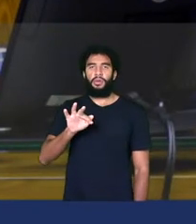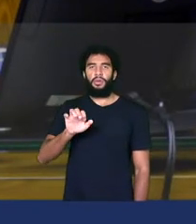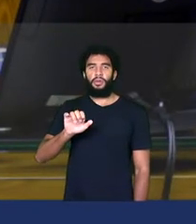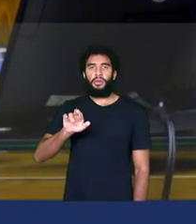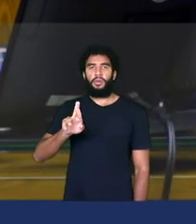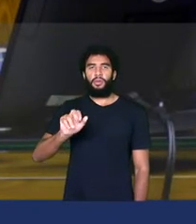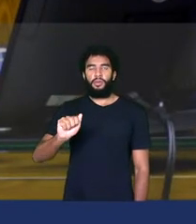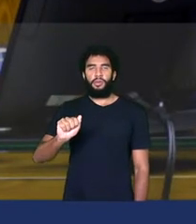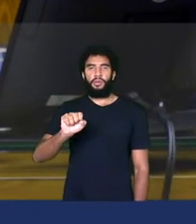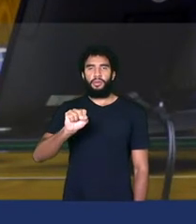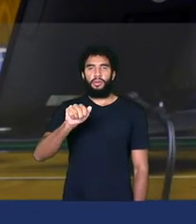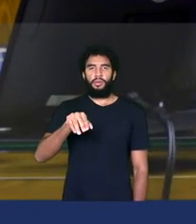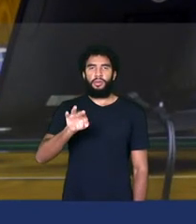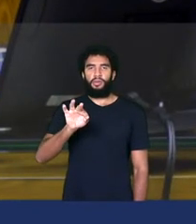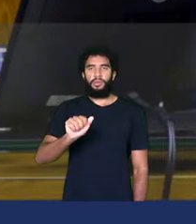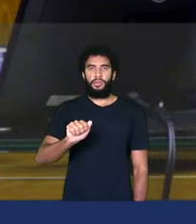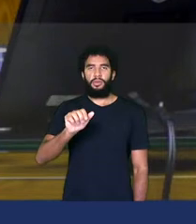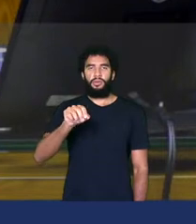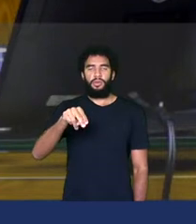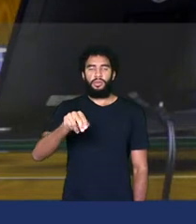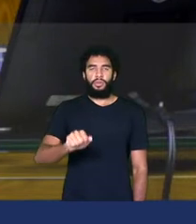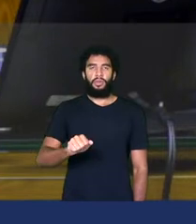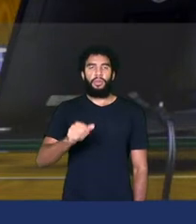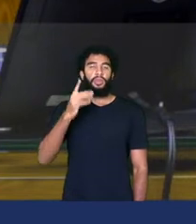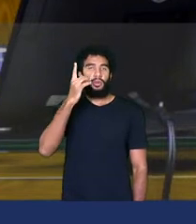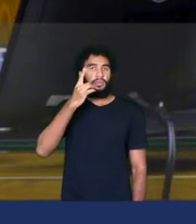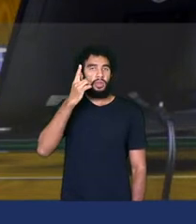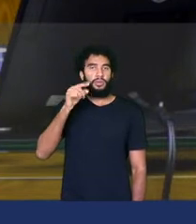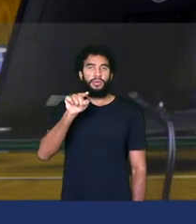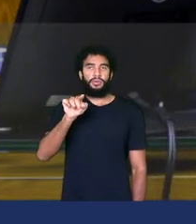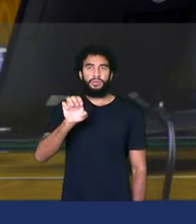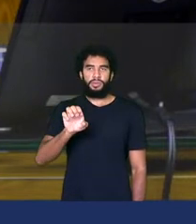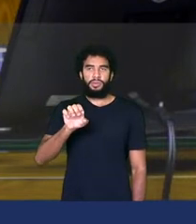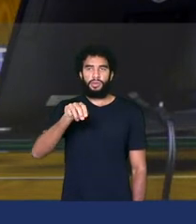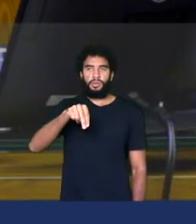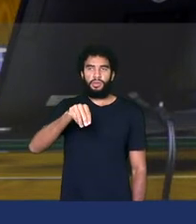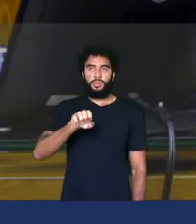SANTANA, DEPUTADO ZÉ NETO. COM A PALAVRA, COMPANHEIRO ZÉ